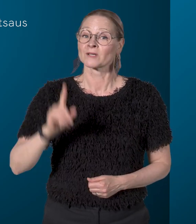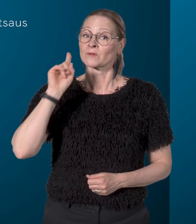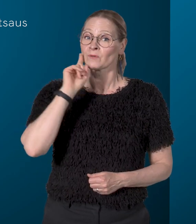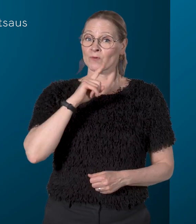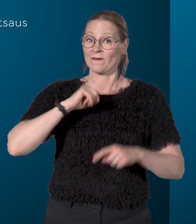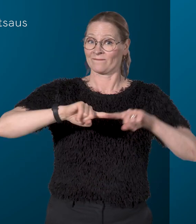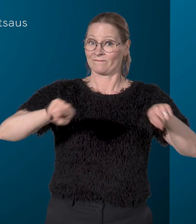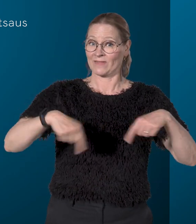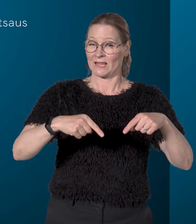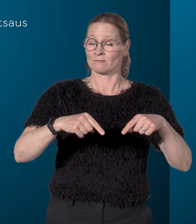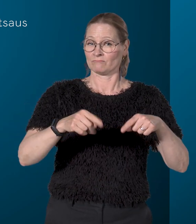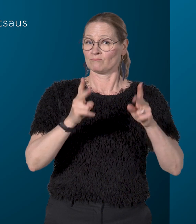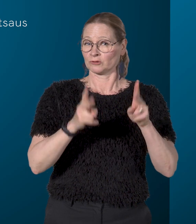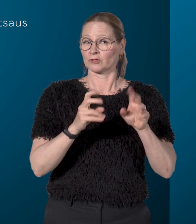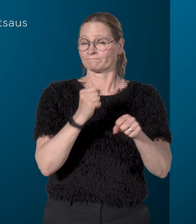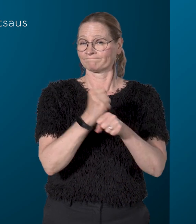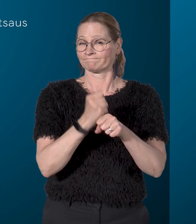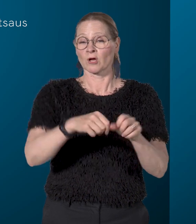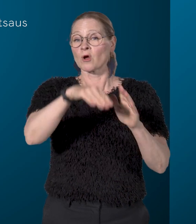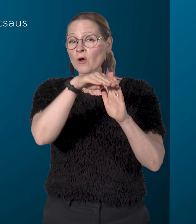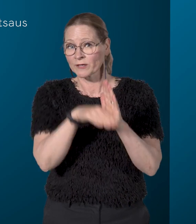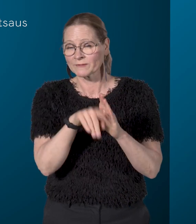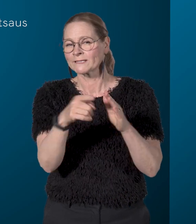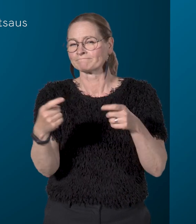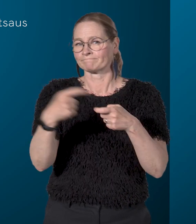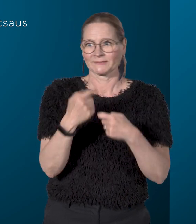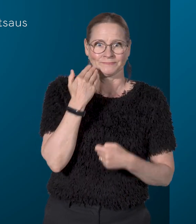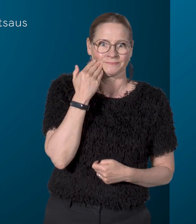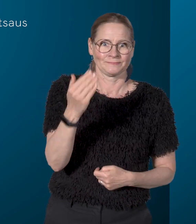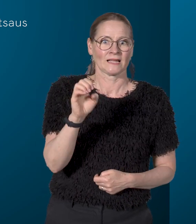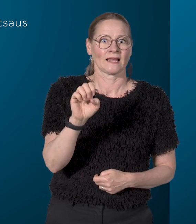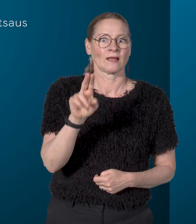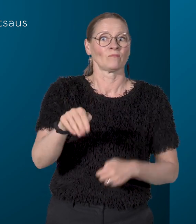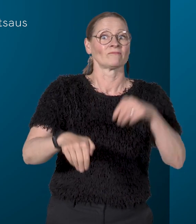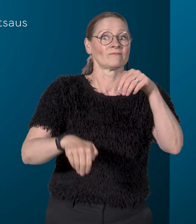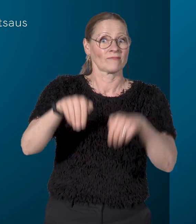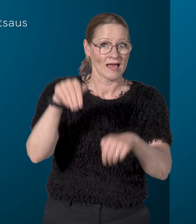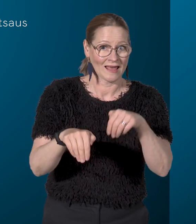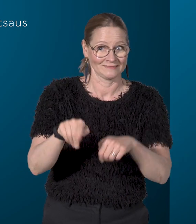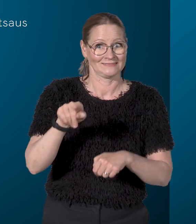Kuurojen video on myös tuottanut ohjelman, jossa käsitellään tulevia EU-vaaleja, -